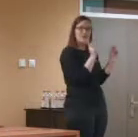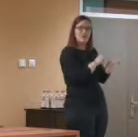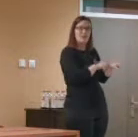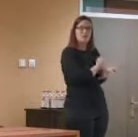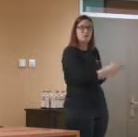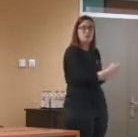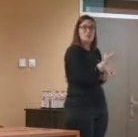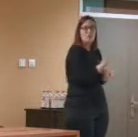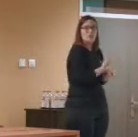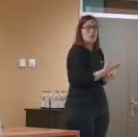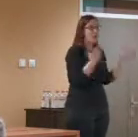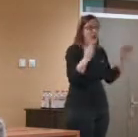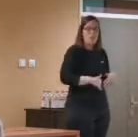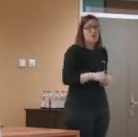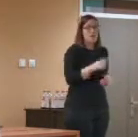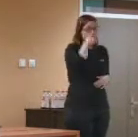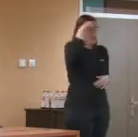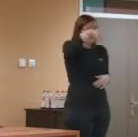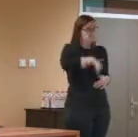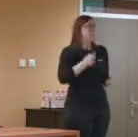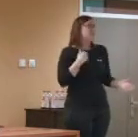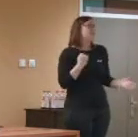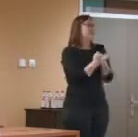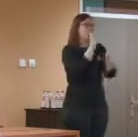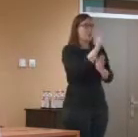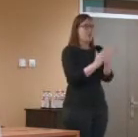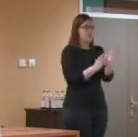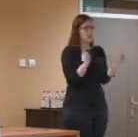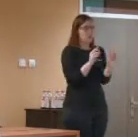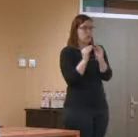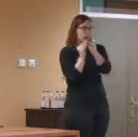es una cosa exclusiva de la Comunidad Valenciana, esto es común ahora en situación de crisis en toda España